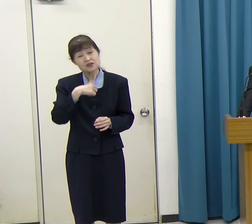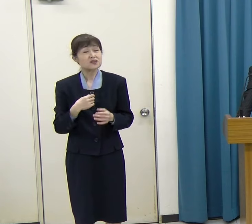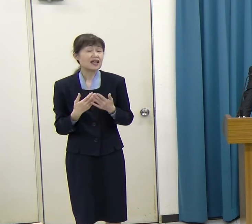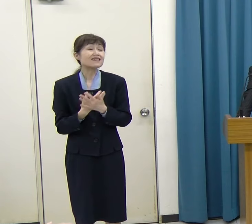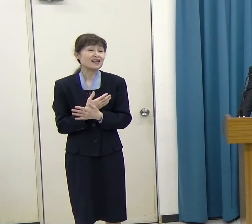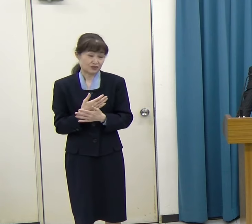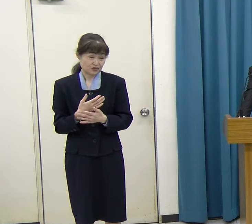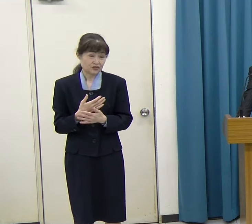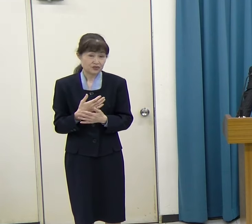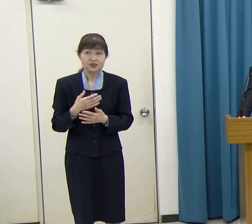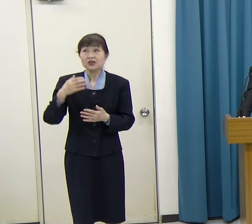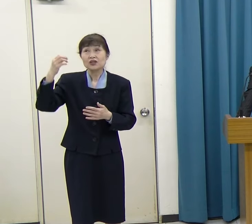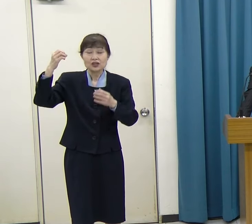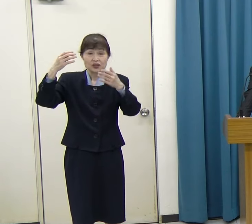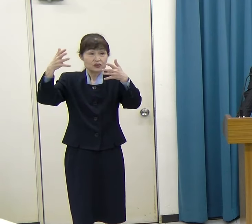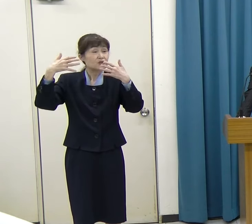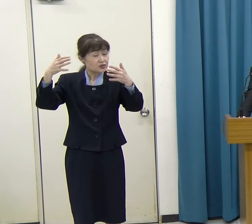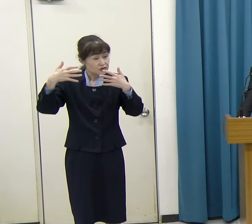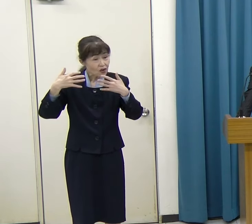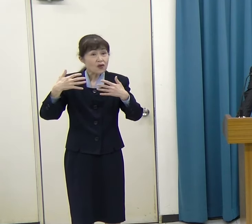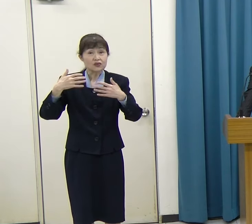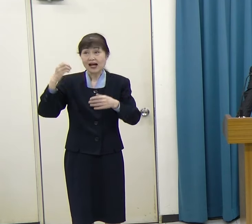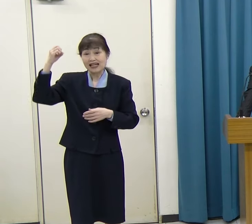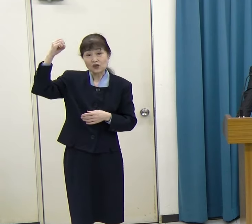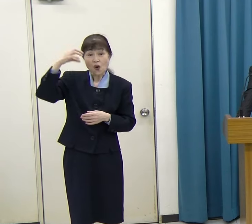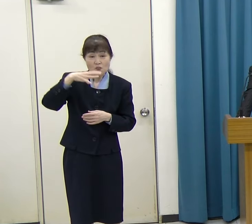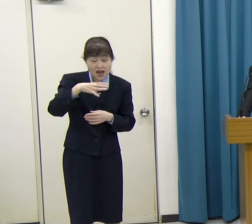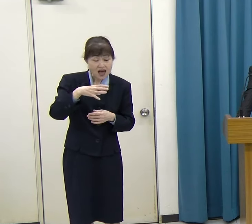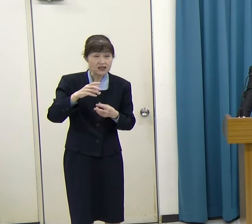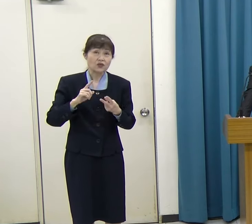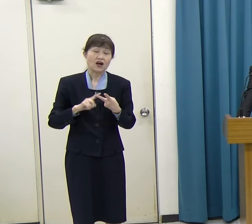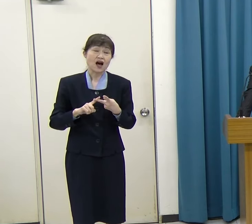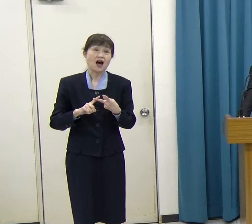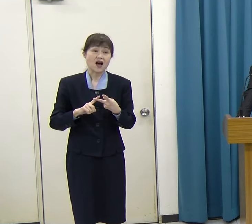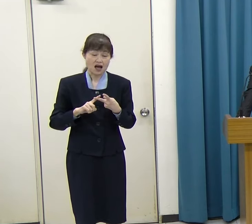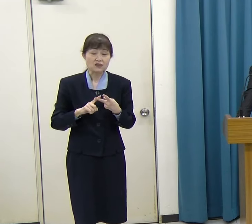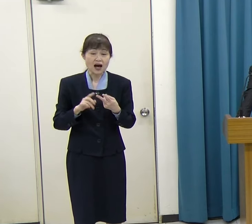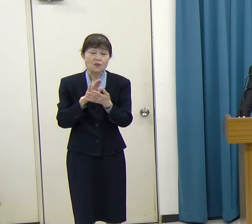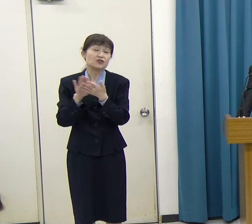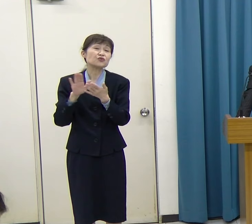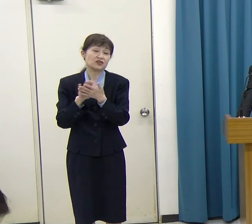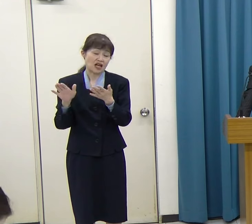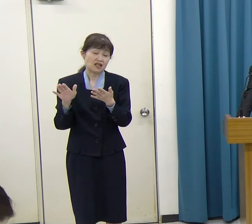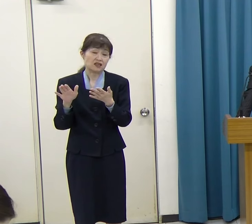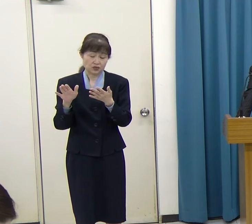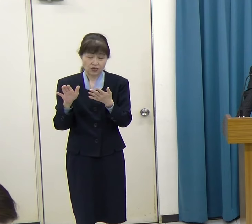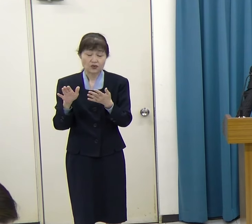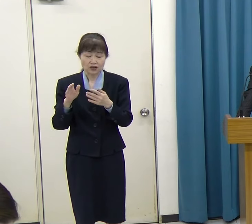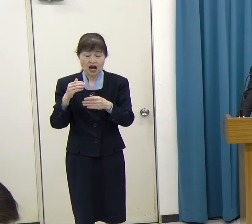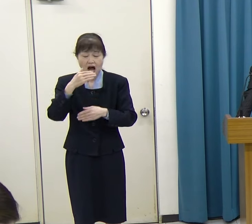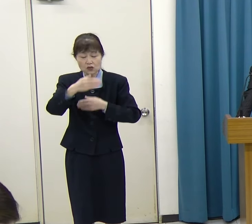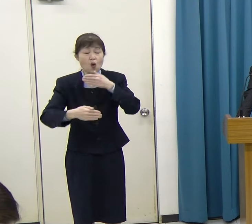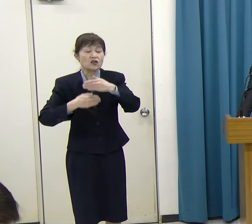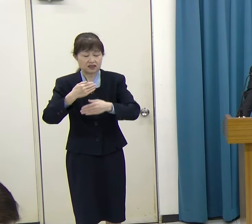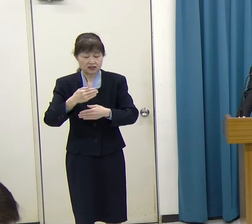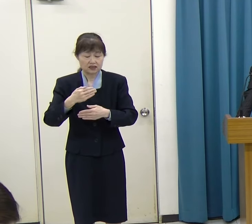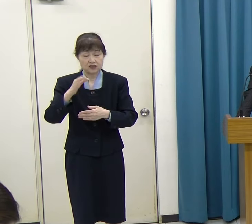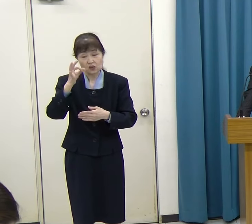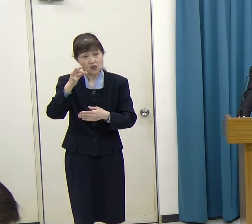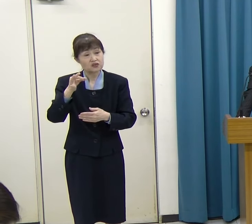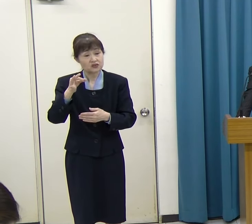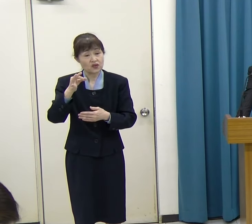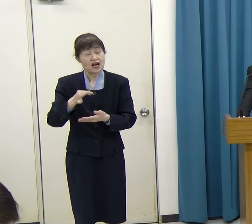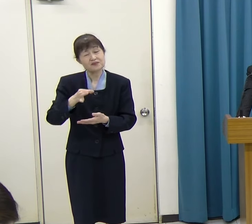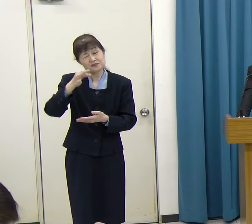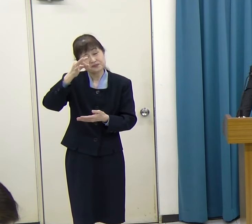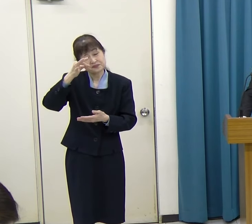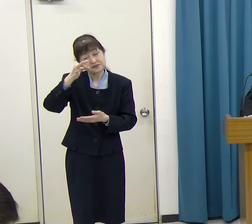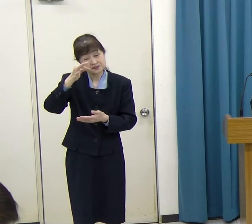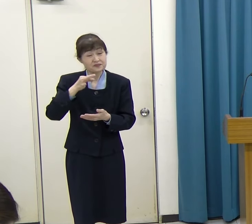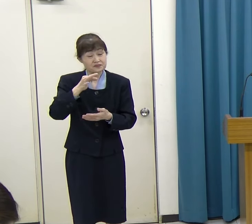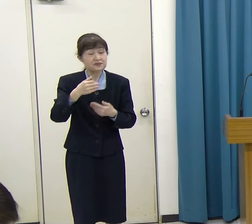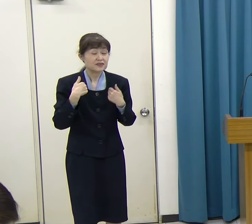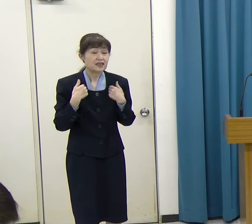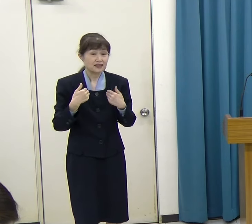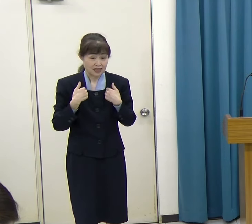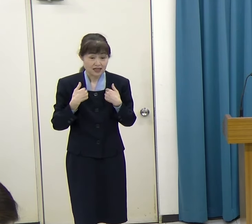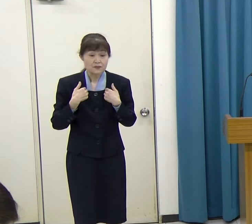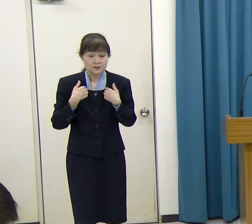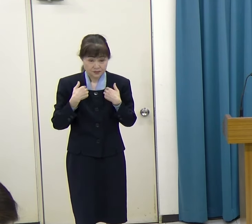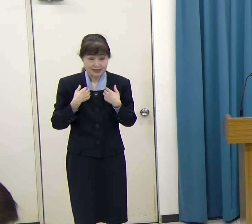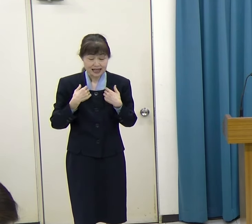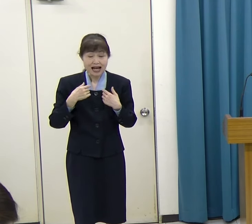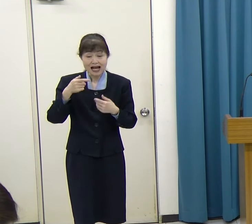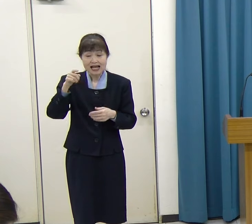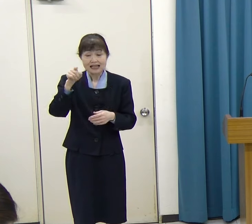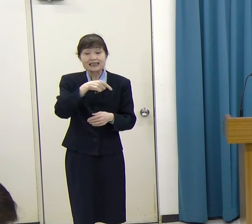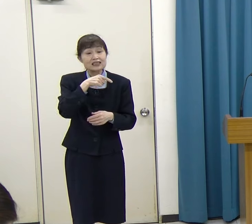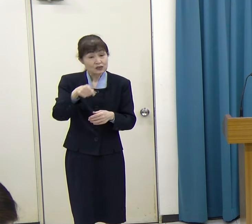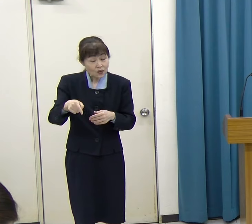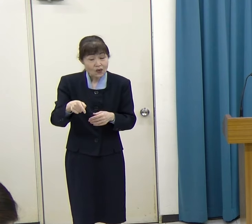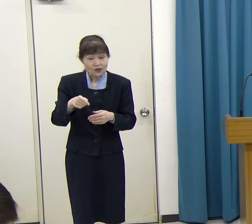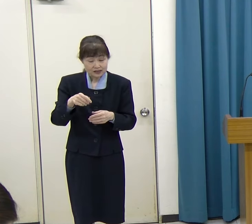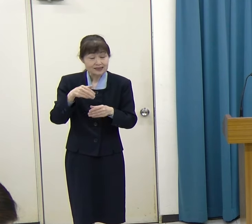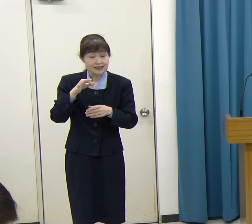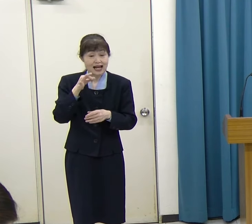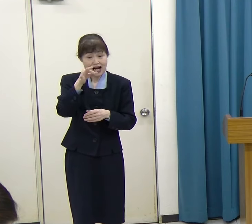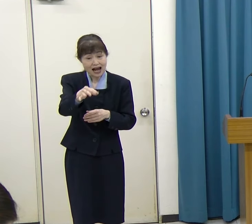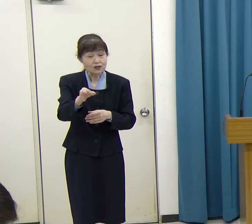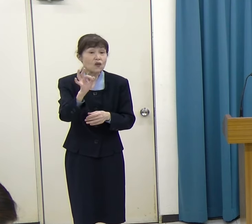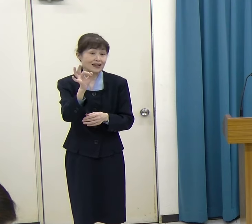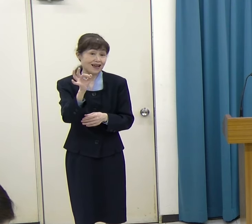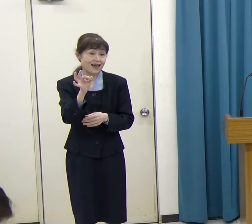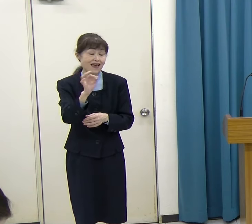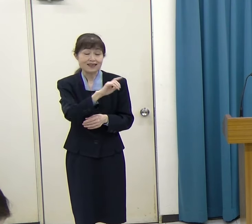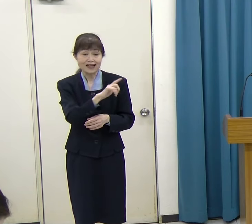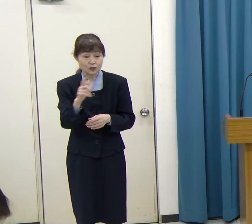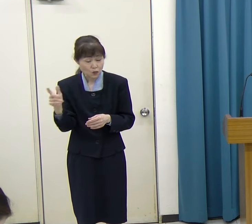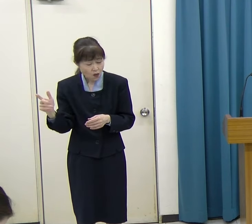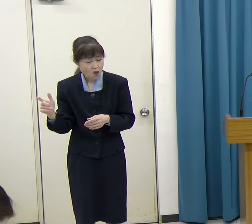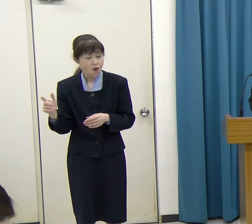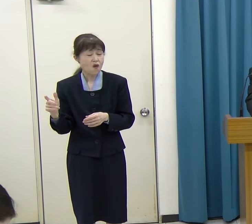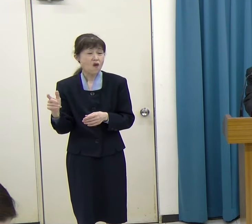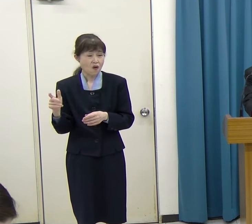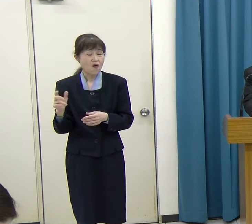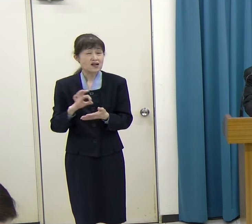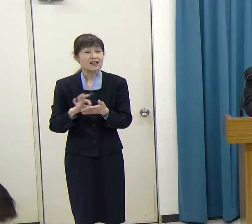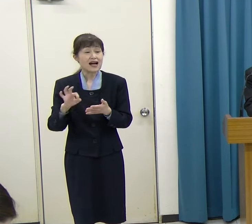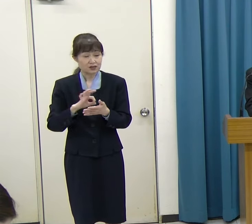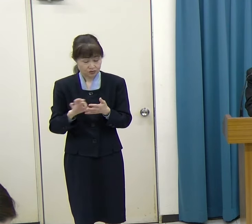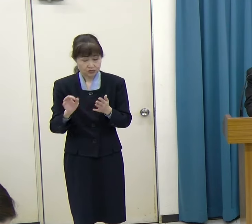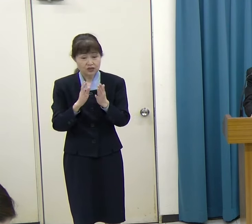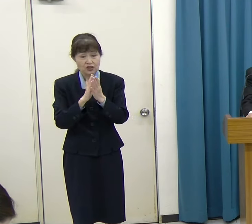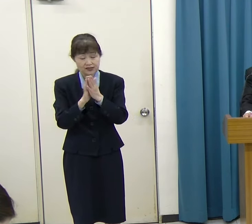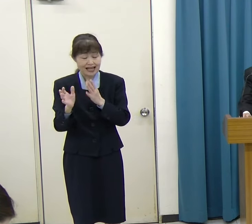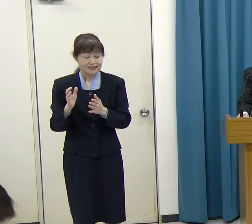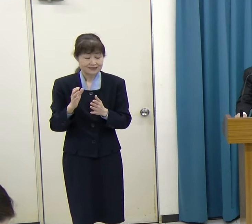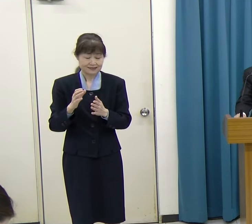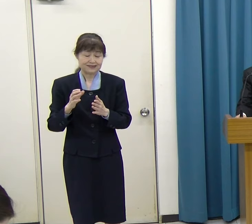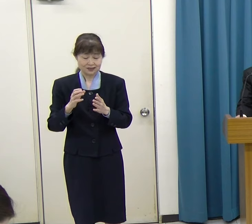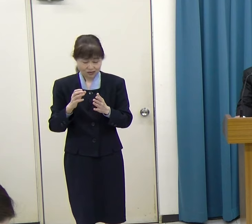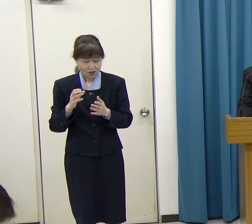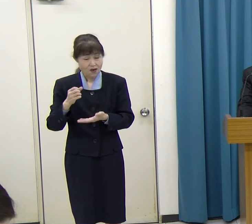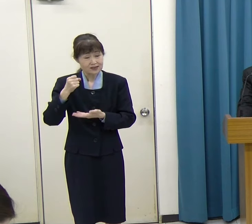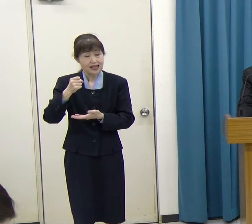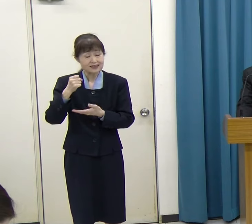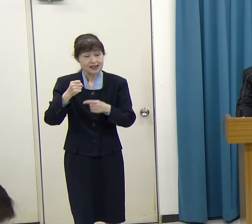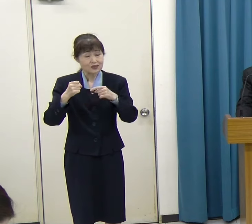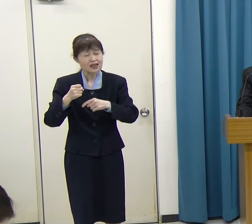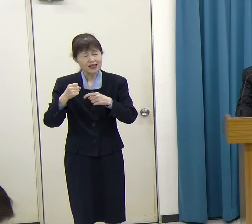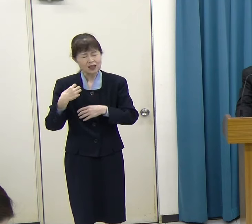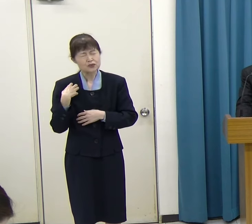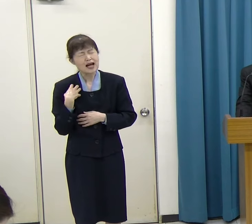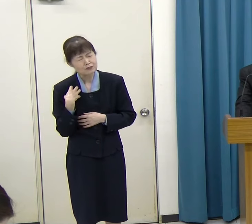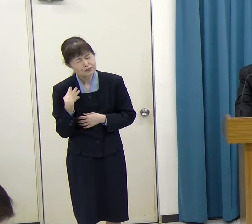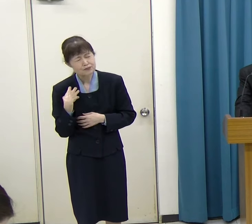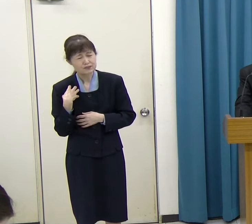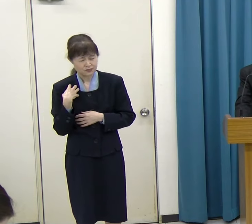空調や照明などの修繕あるいは更新のコストの増大、またこれに付随する人件費は、今後の県財政の大きな負担になると考えられます。